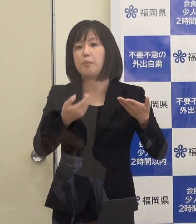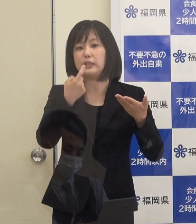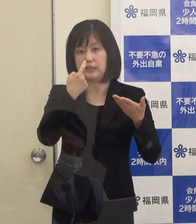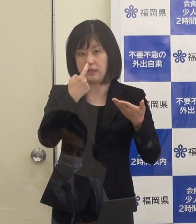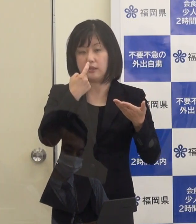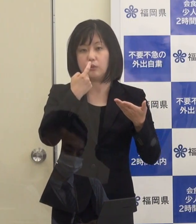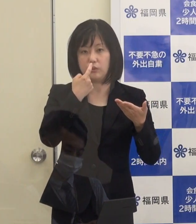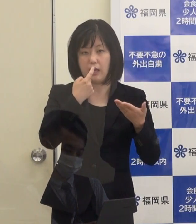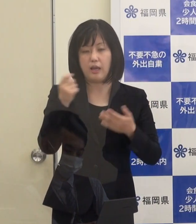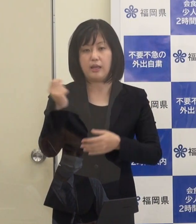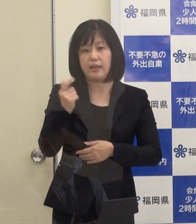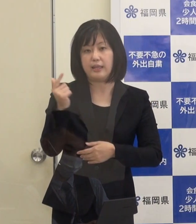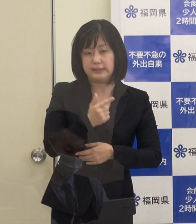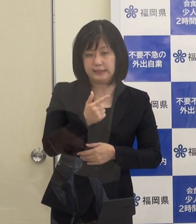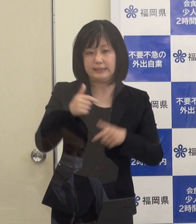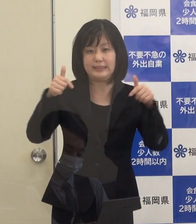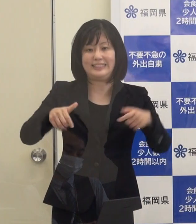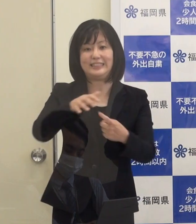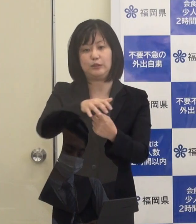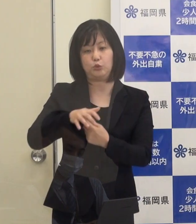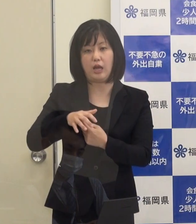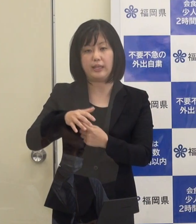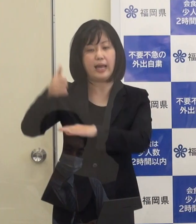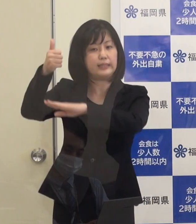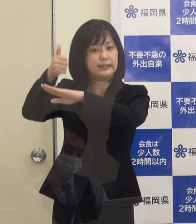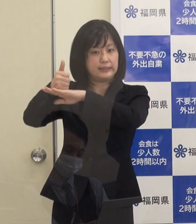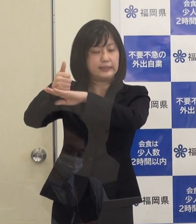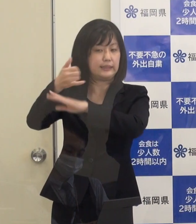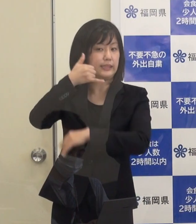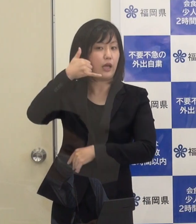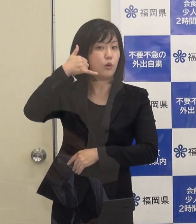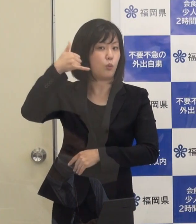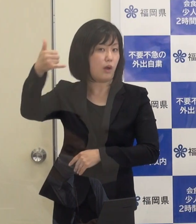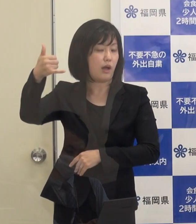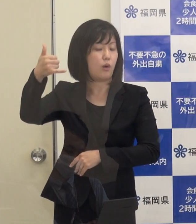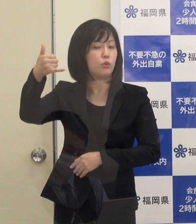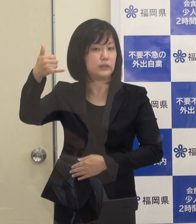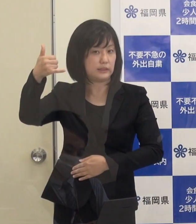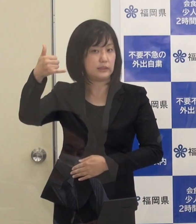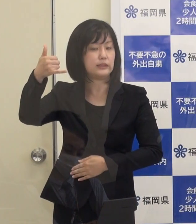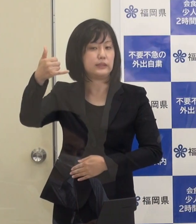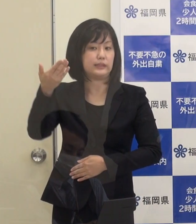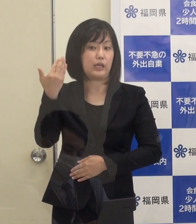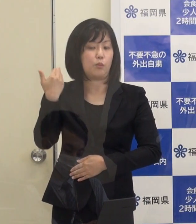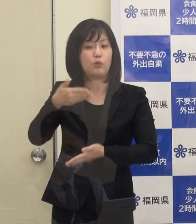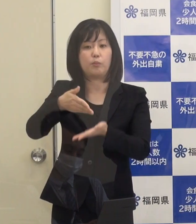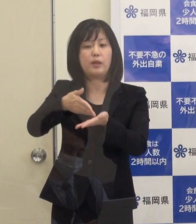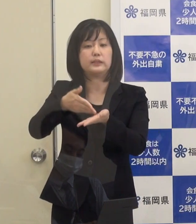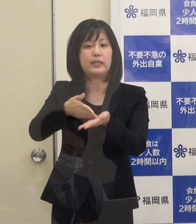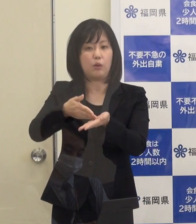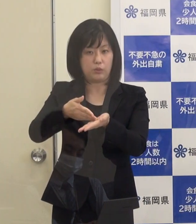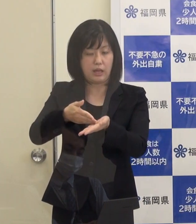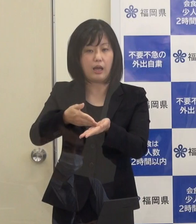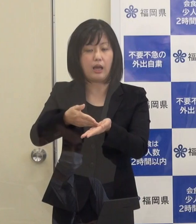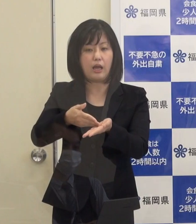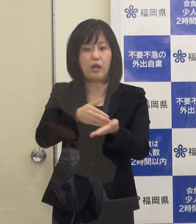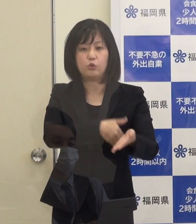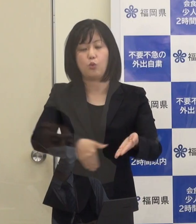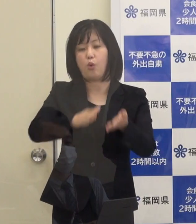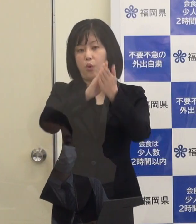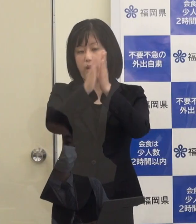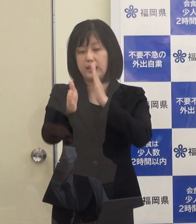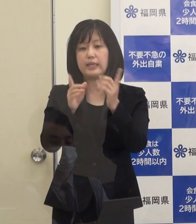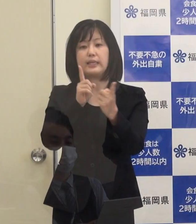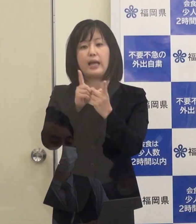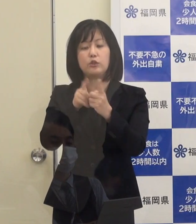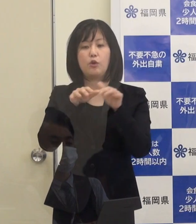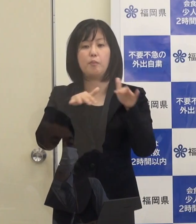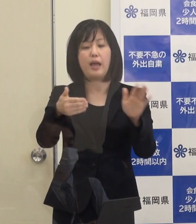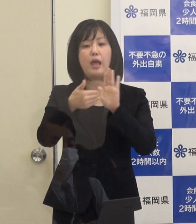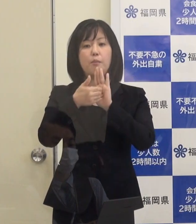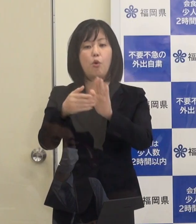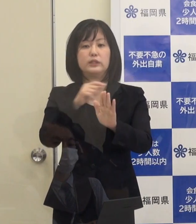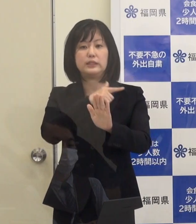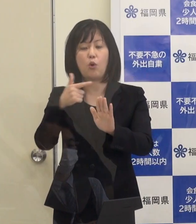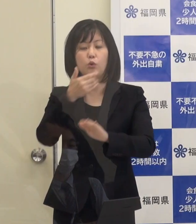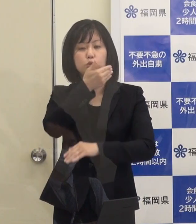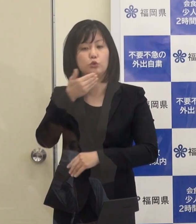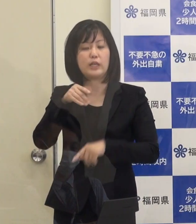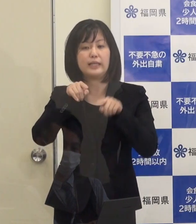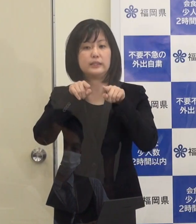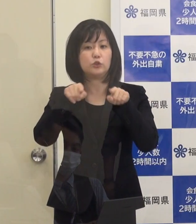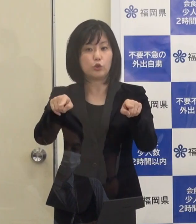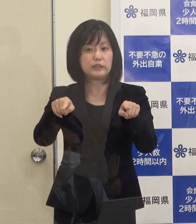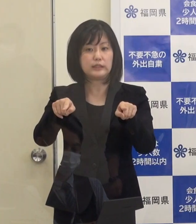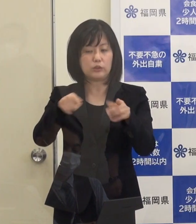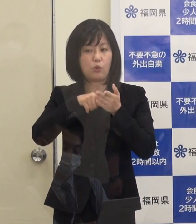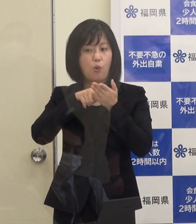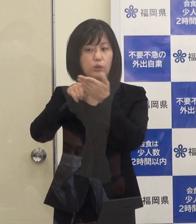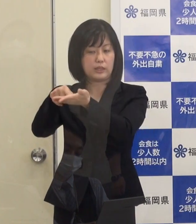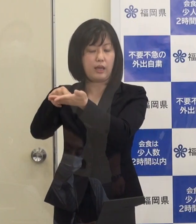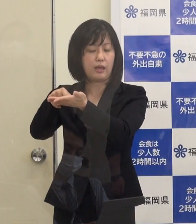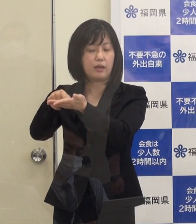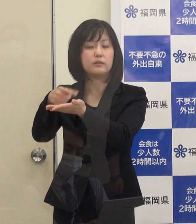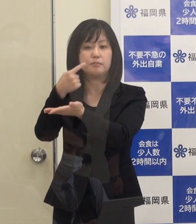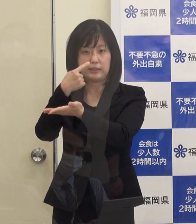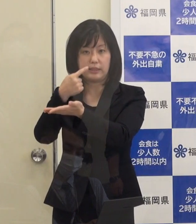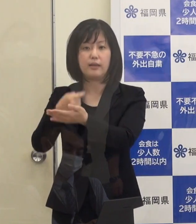直ちに西村大臣に電話し 本県に対するまん延防止等重点措置の適用を要請しました